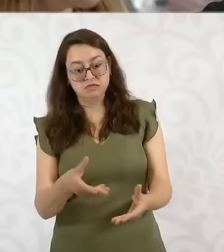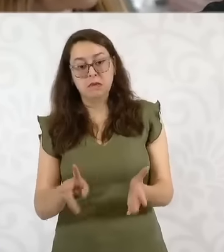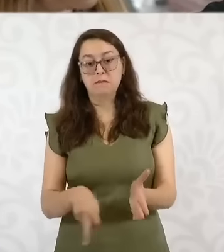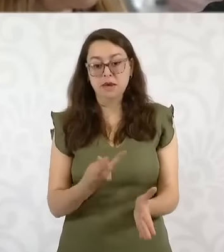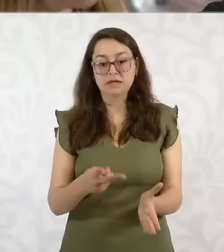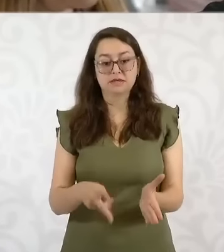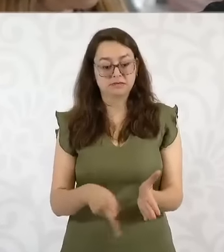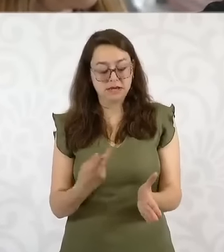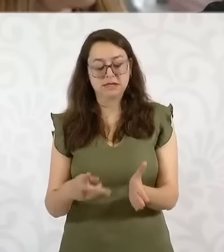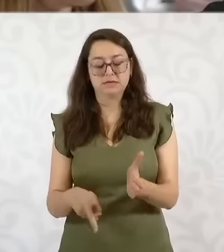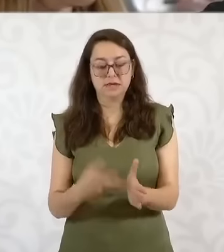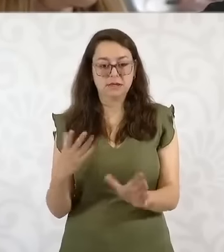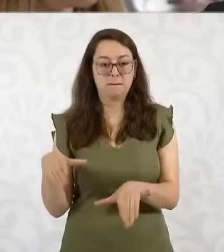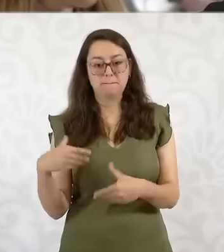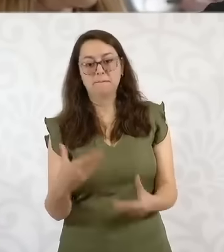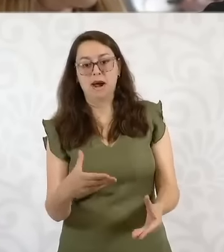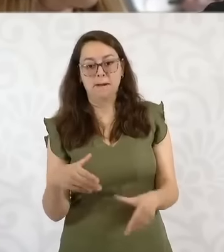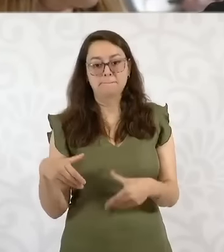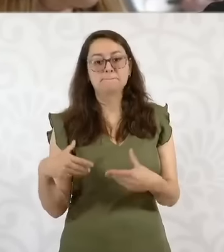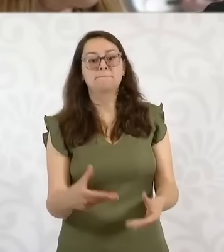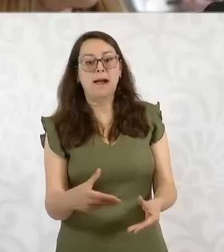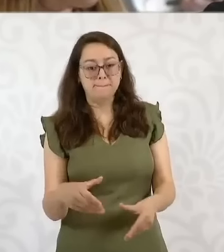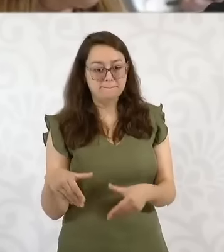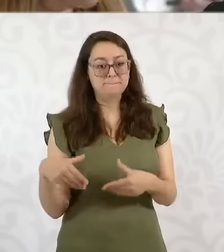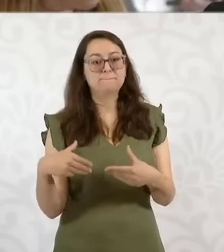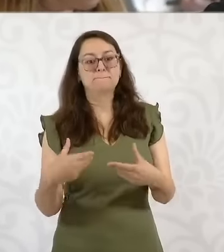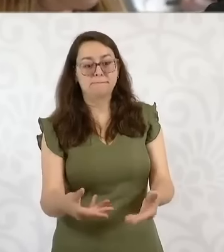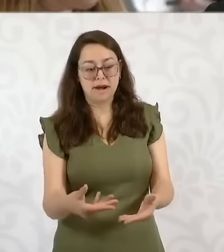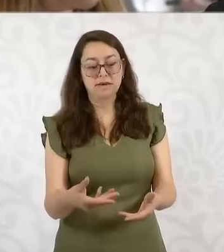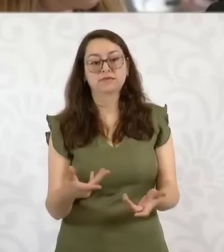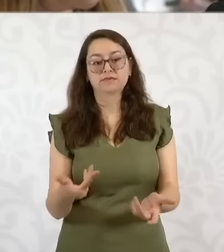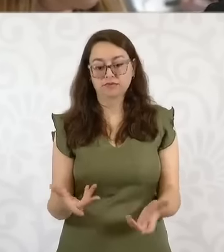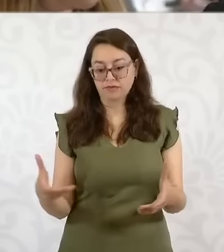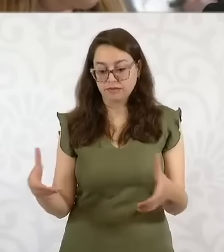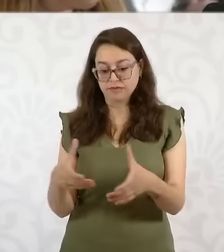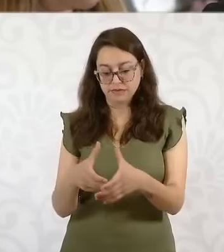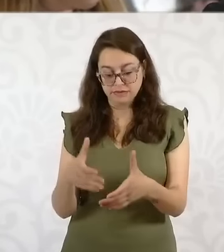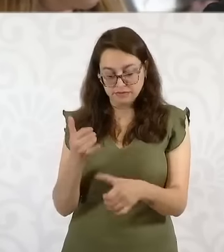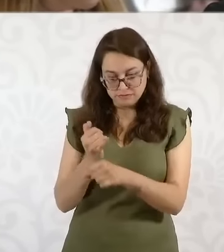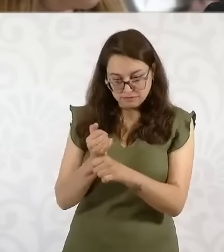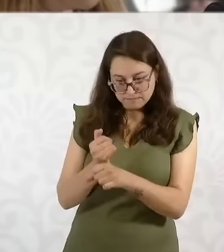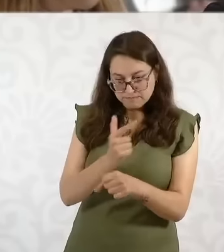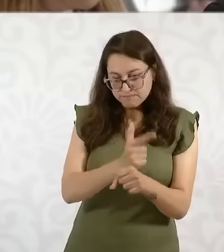los informes que el grupo interdisciplinario de expertos independientes presentó,